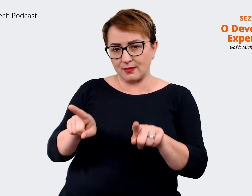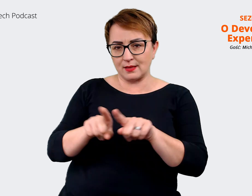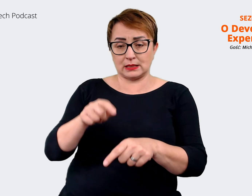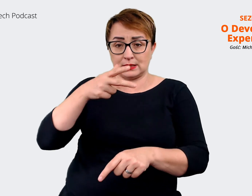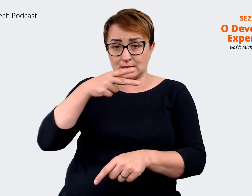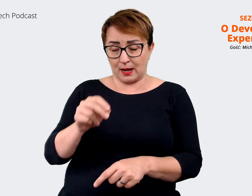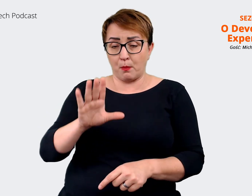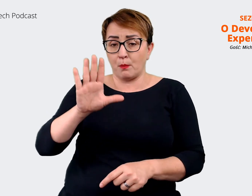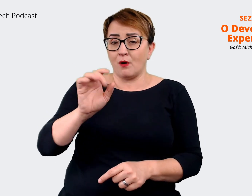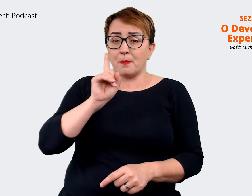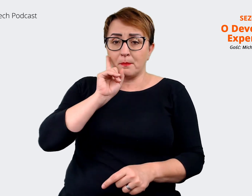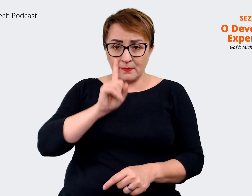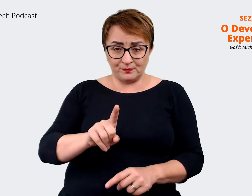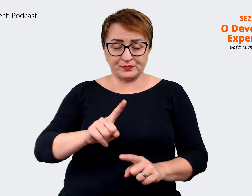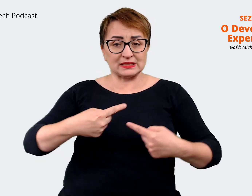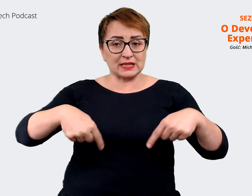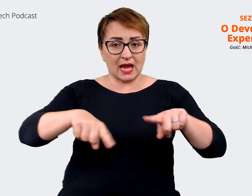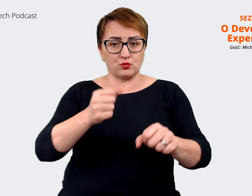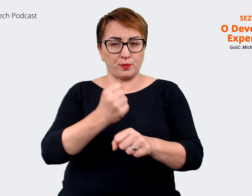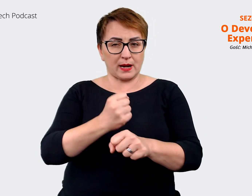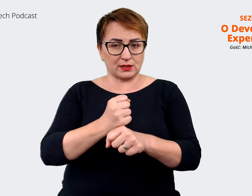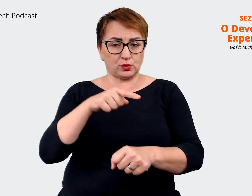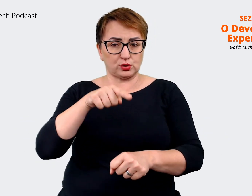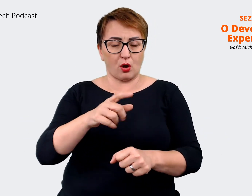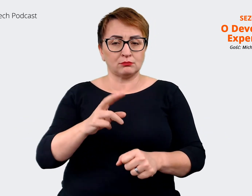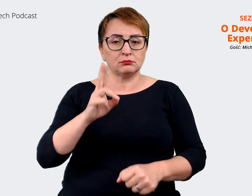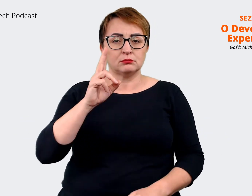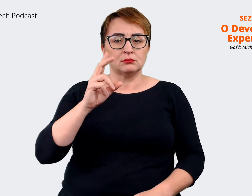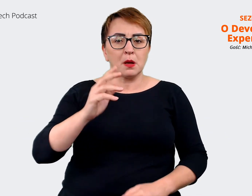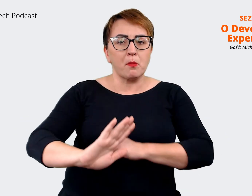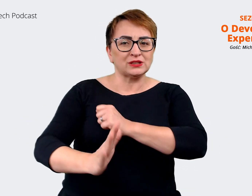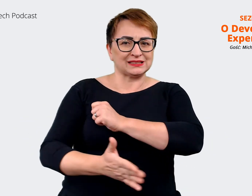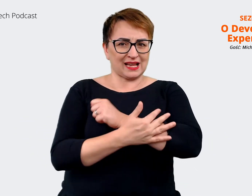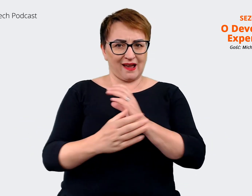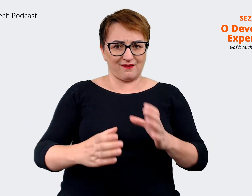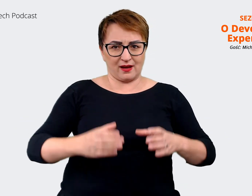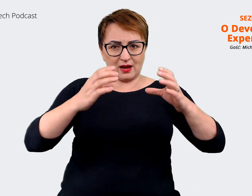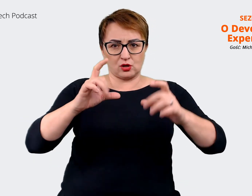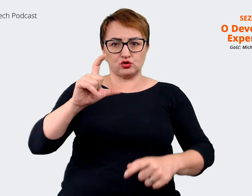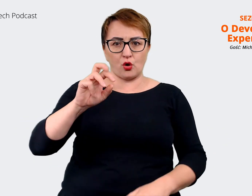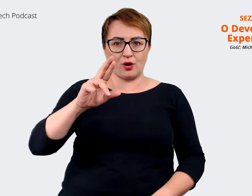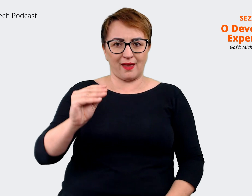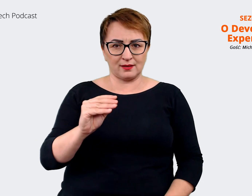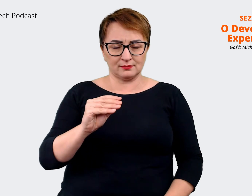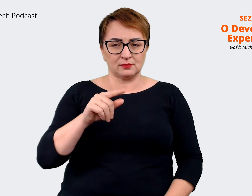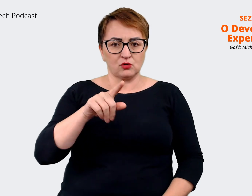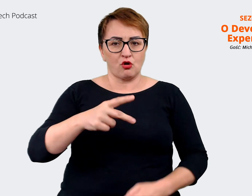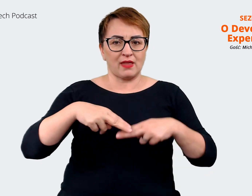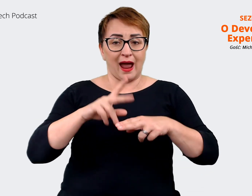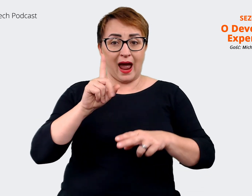pracuje zespół, który pracuje nad tym corem tego narzędzia, ale cały ten stack właśnie narzędziowy